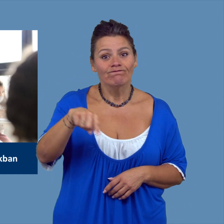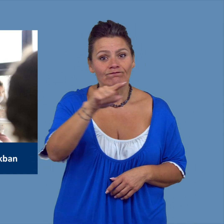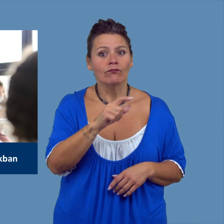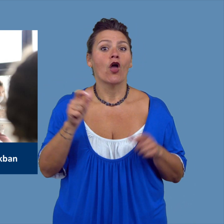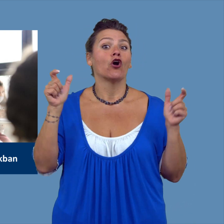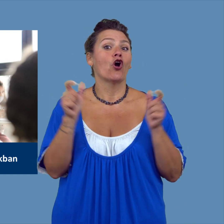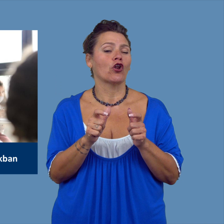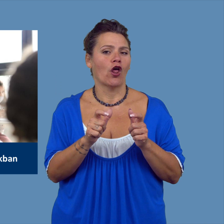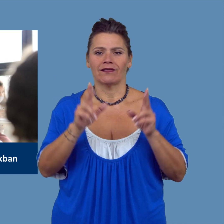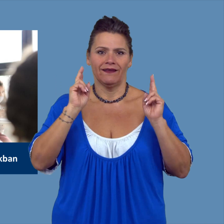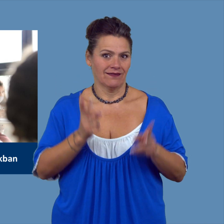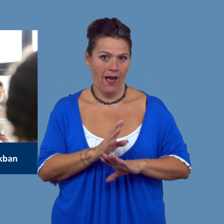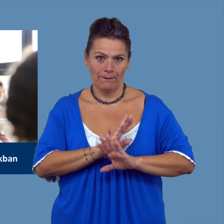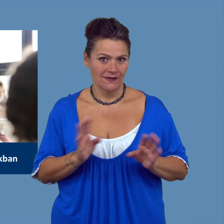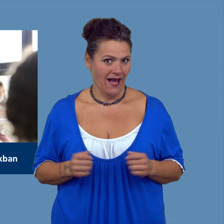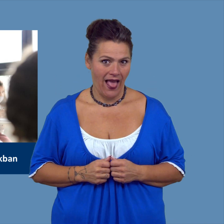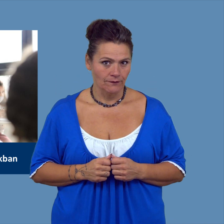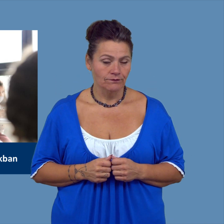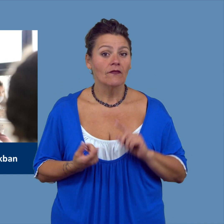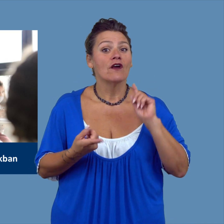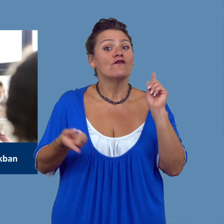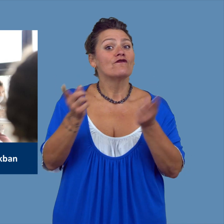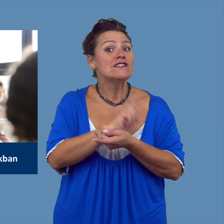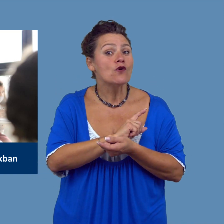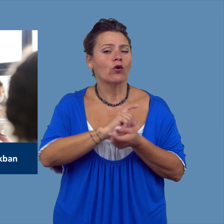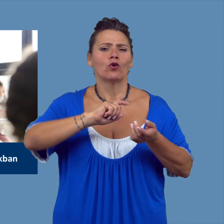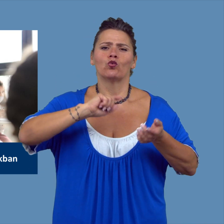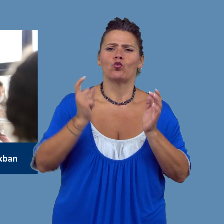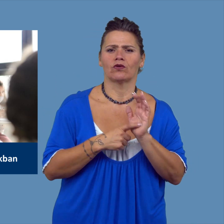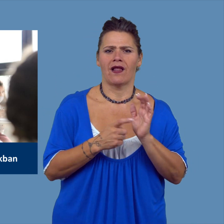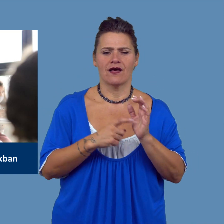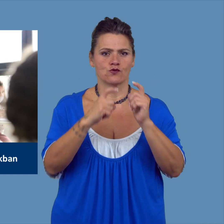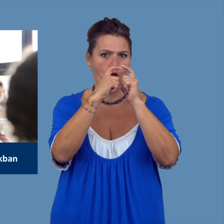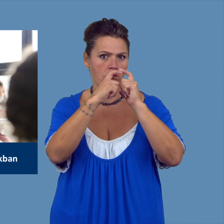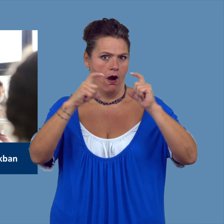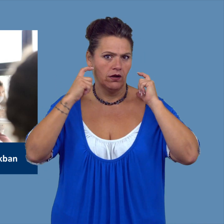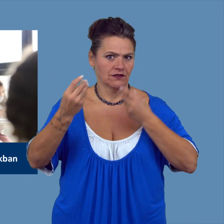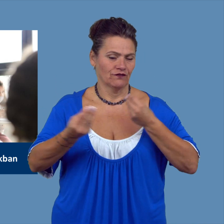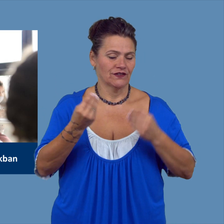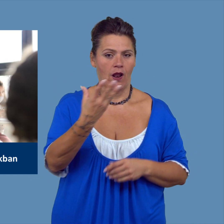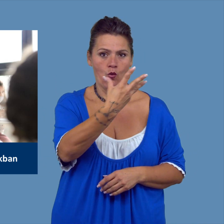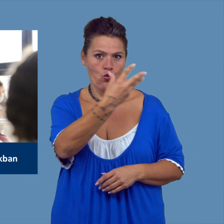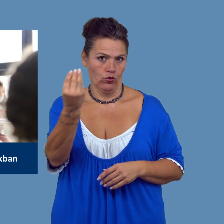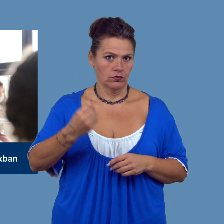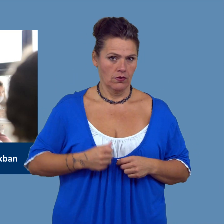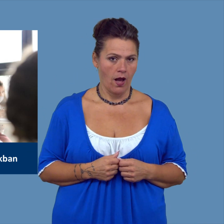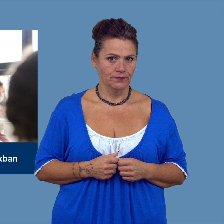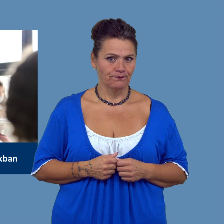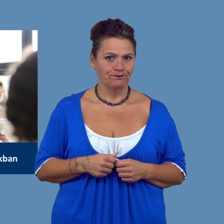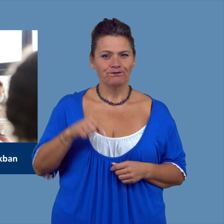Karantén helyett 5 napig kötelező maszkot viselniük az intézményben.